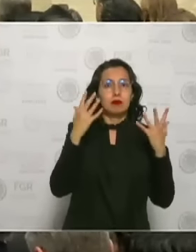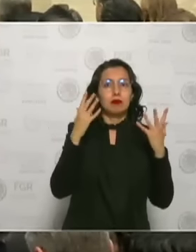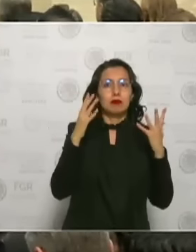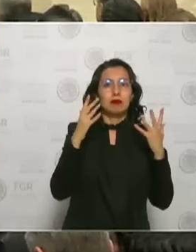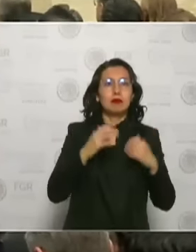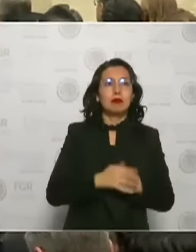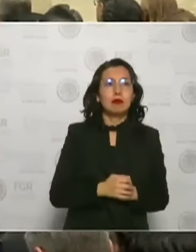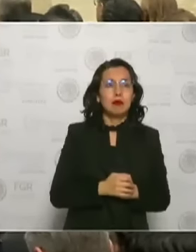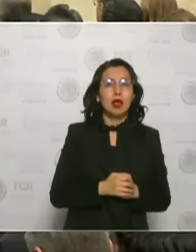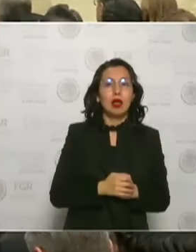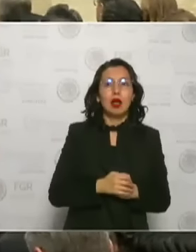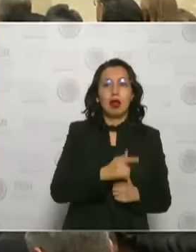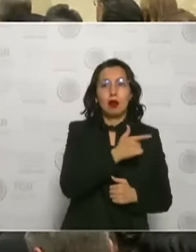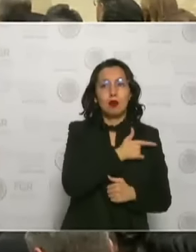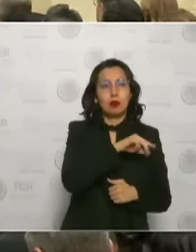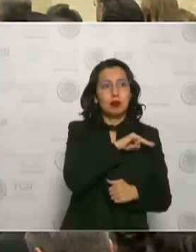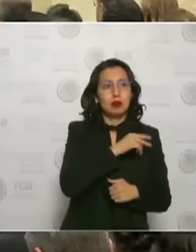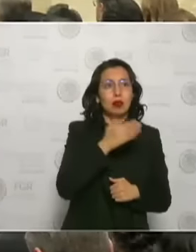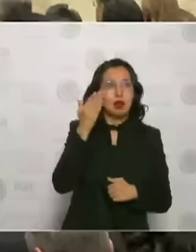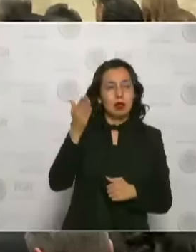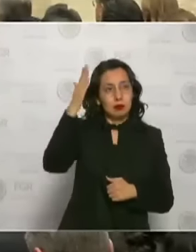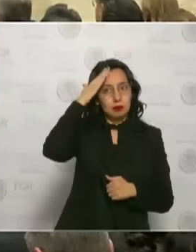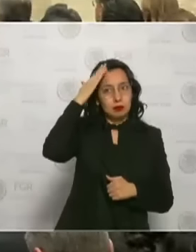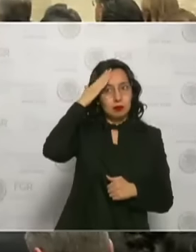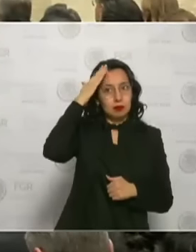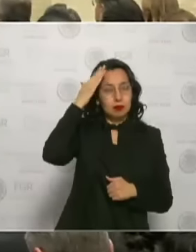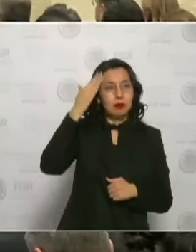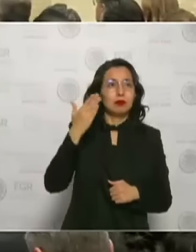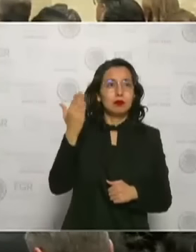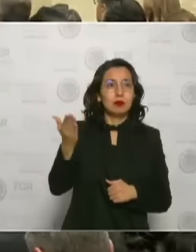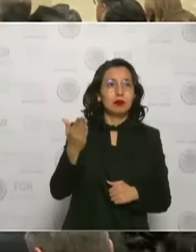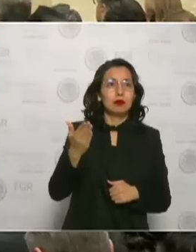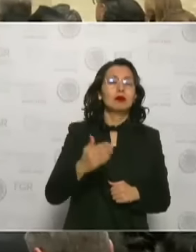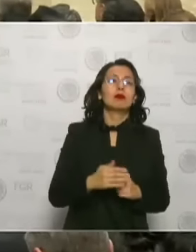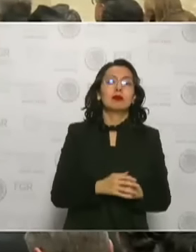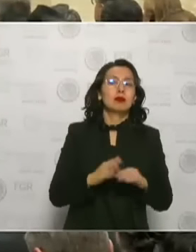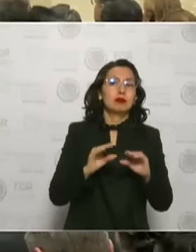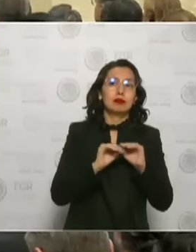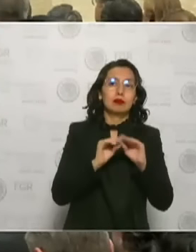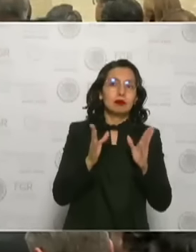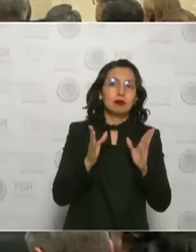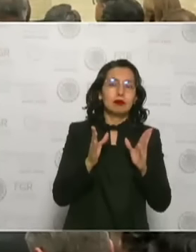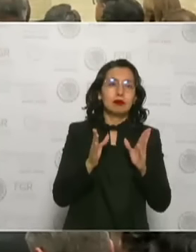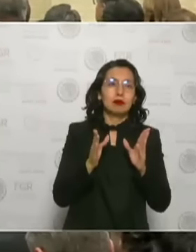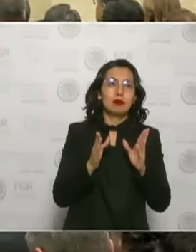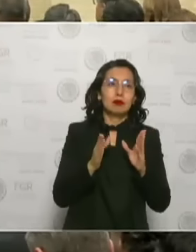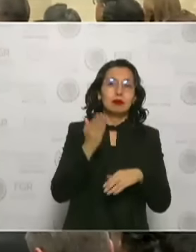a la Guardia Nacional, al titular de la Guardia Nacional y por supuesto y en primer lugar a la